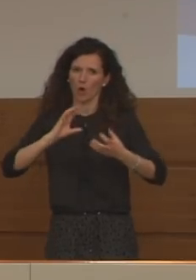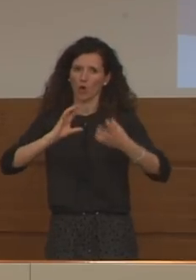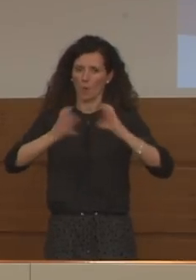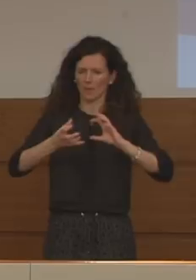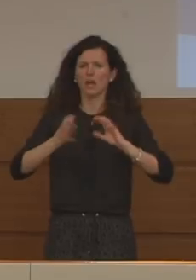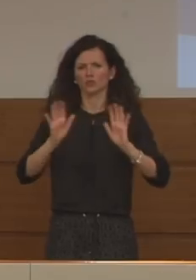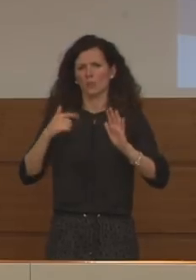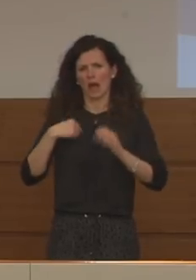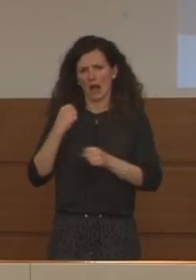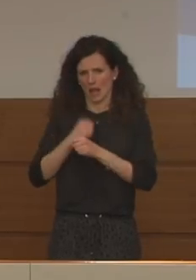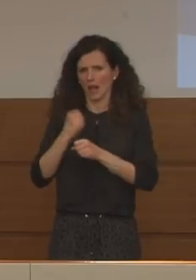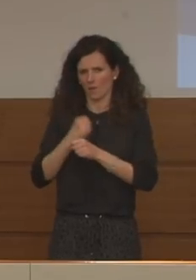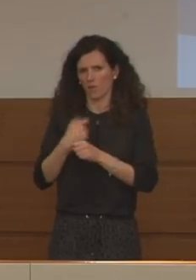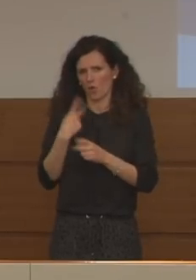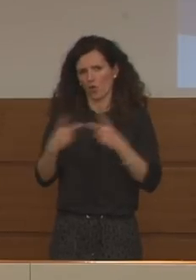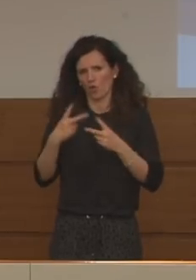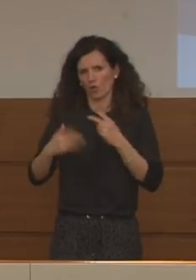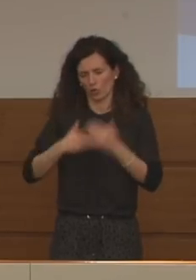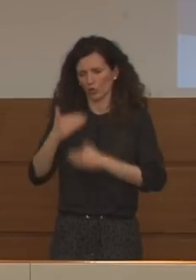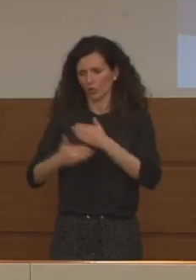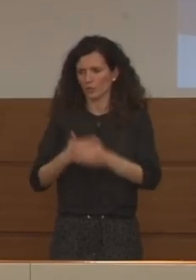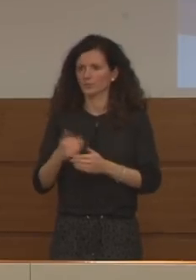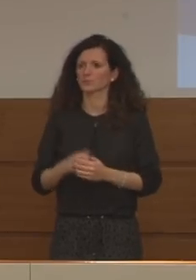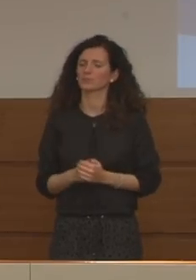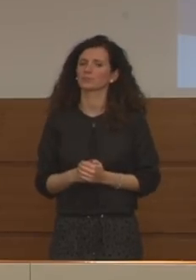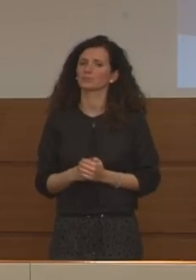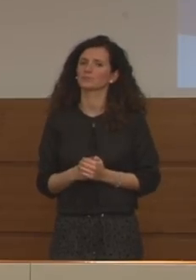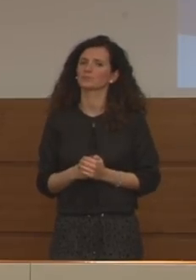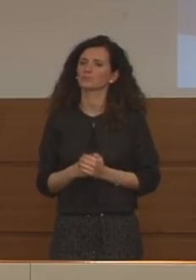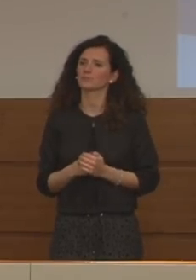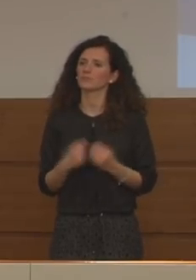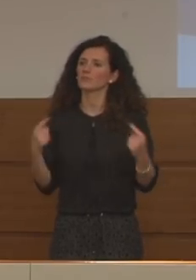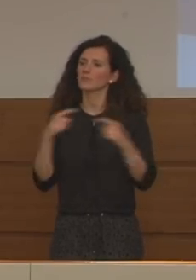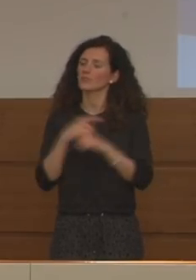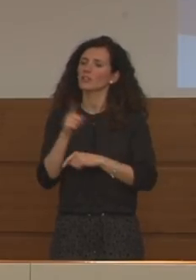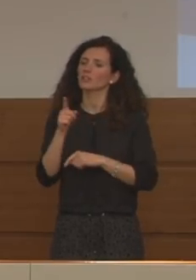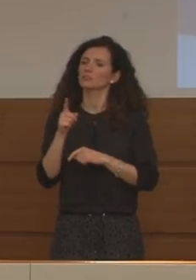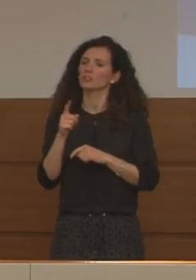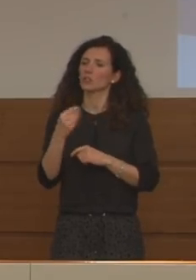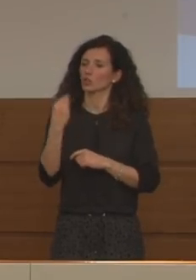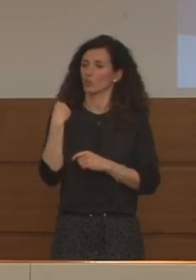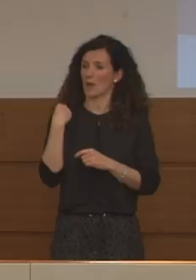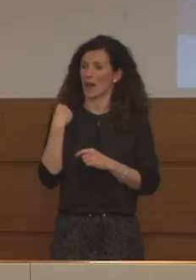Il dato invece sulla prima parte. Io credo che il Vicemistro Sileri ha